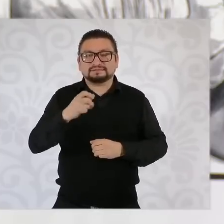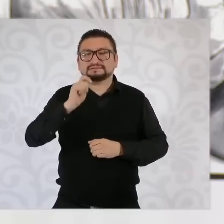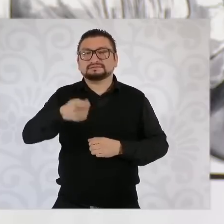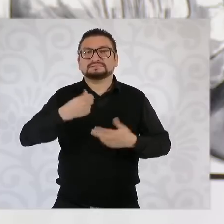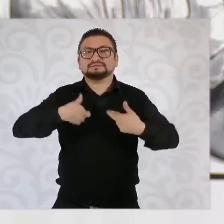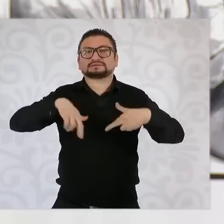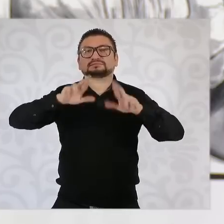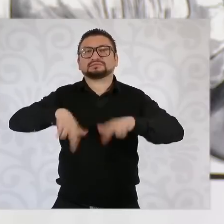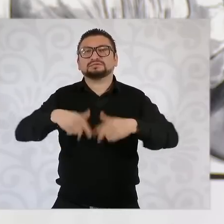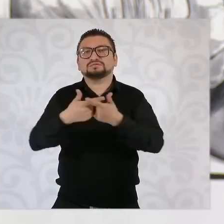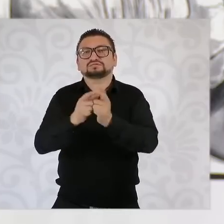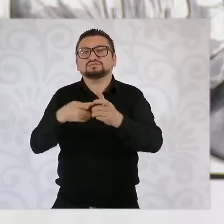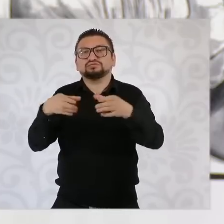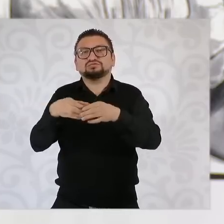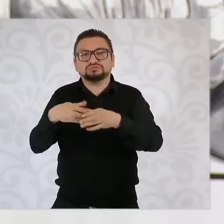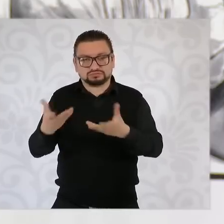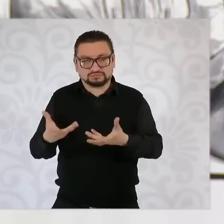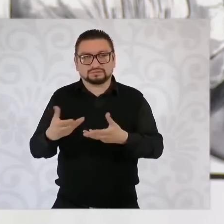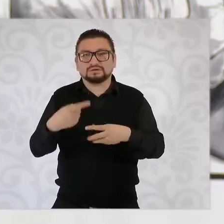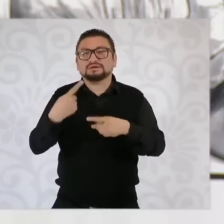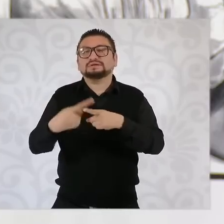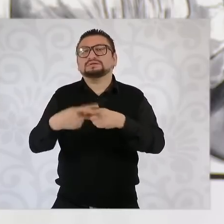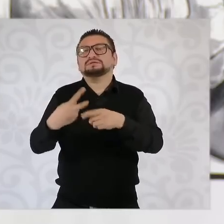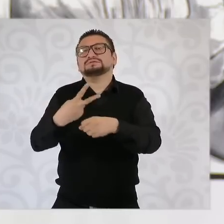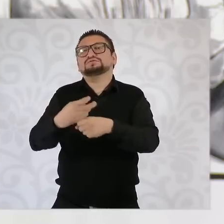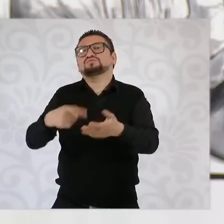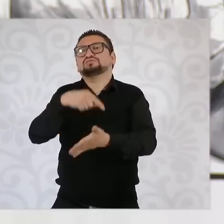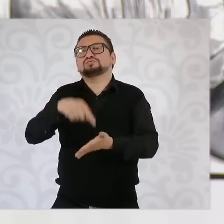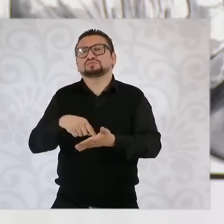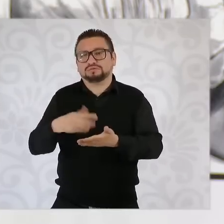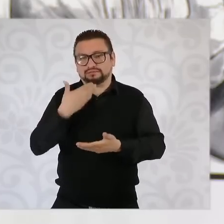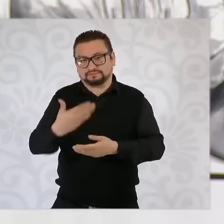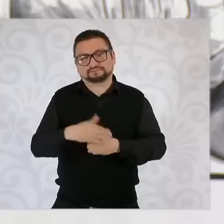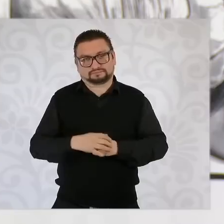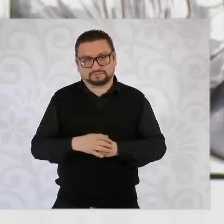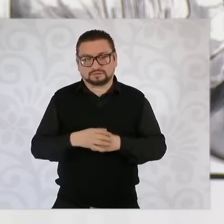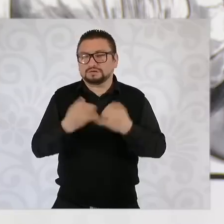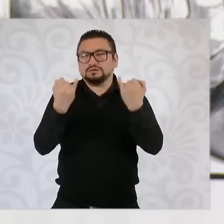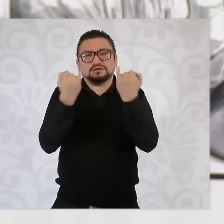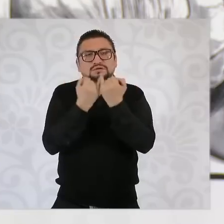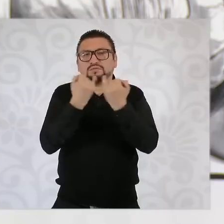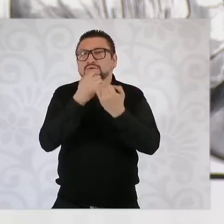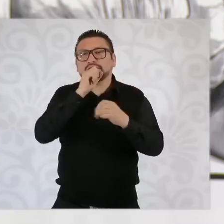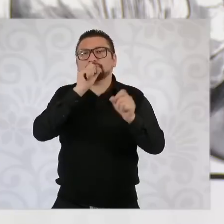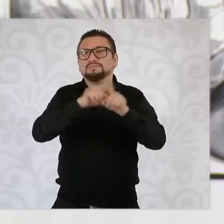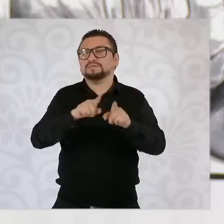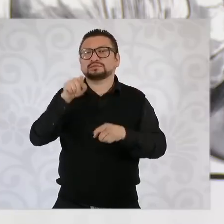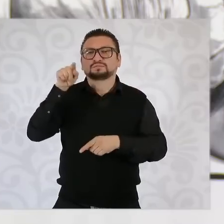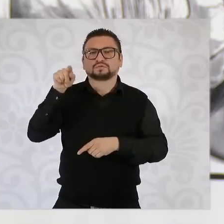de La minoría de Qui que sego lugar como también ocurre por ejemplo en los casos de las